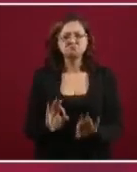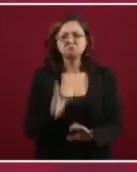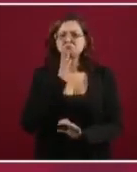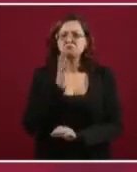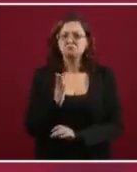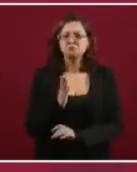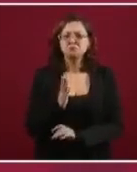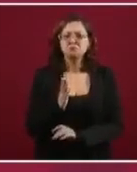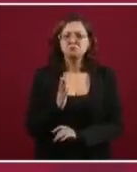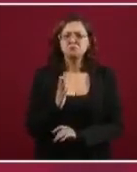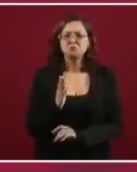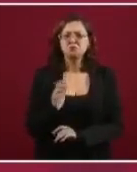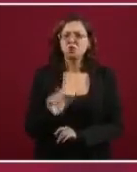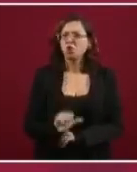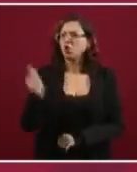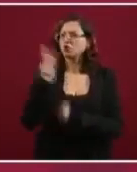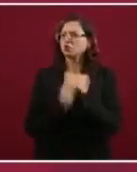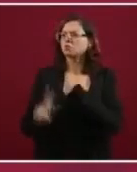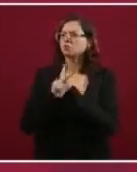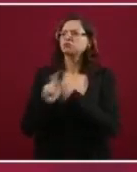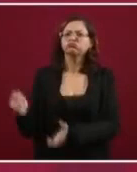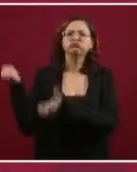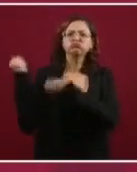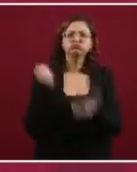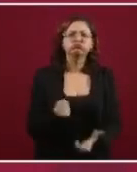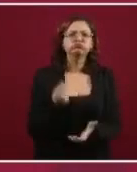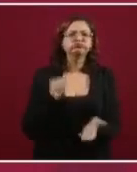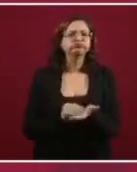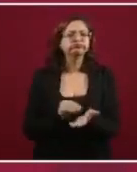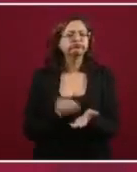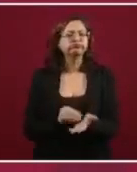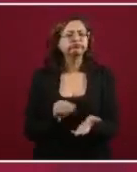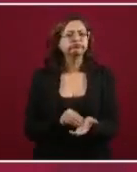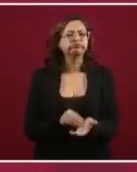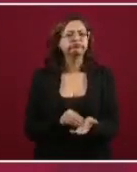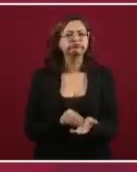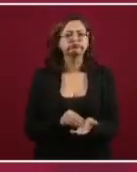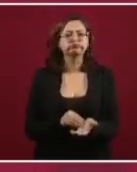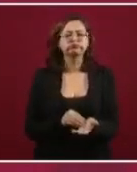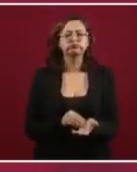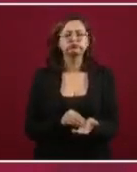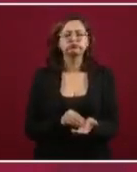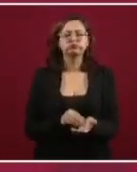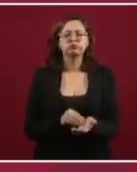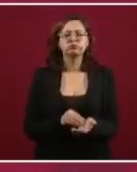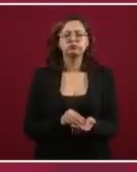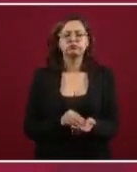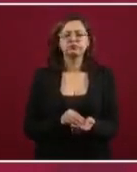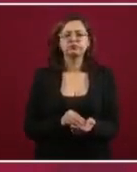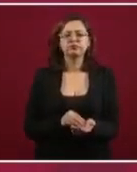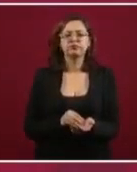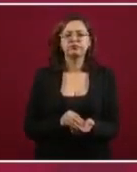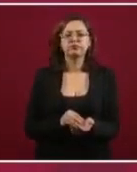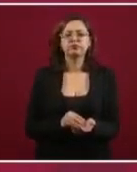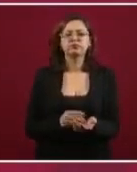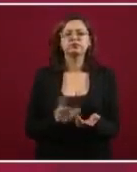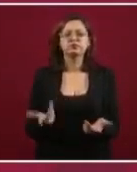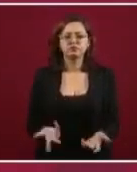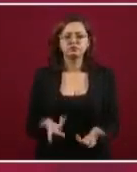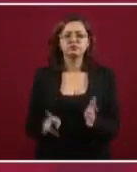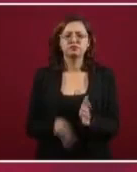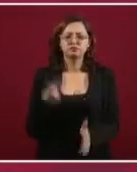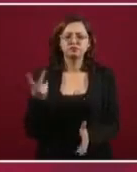extranjera, lo hemos informado.